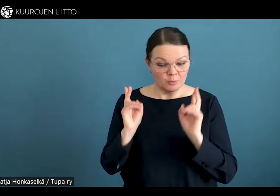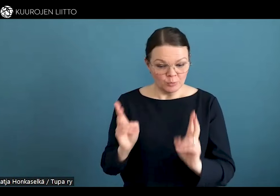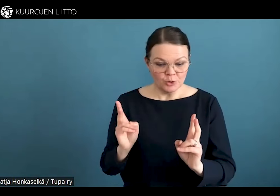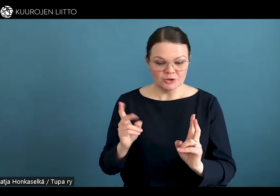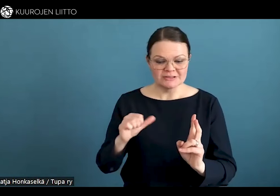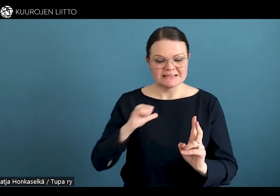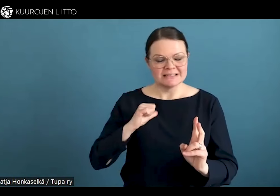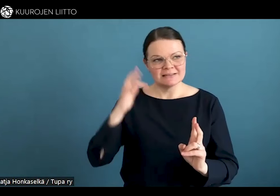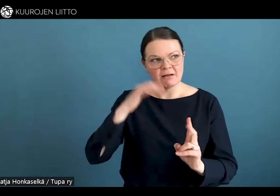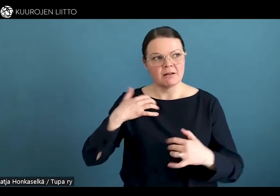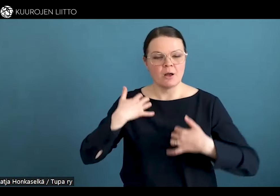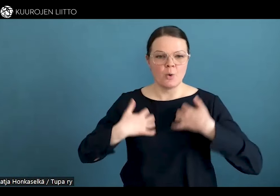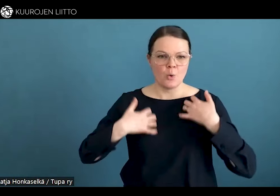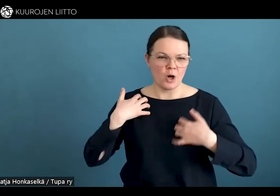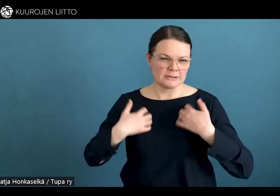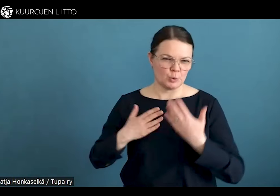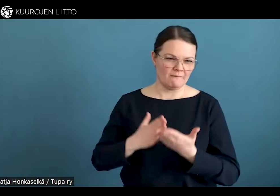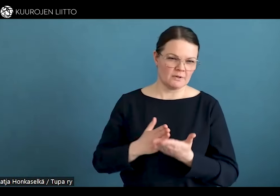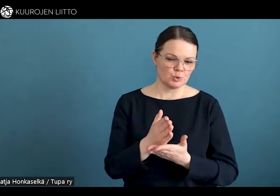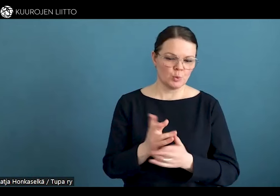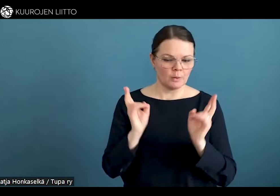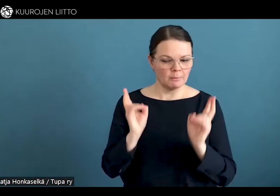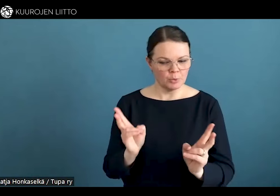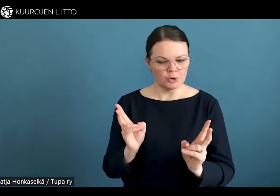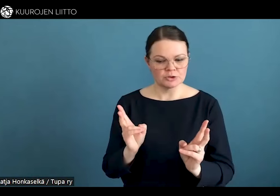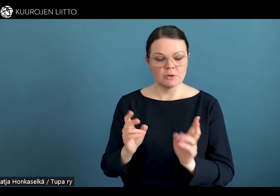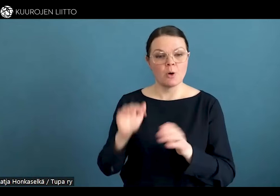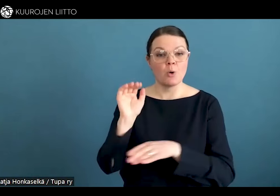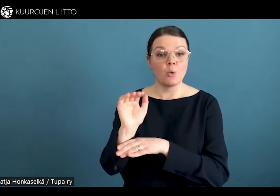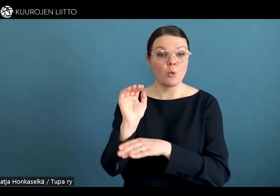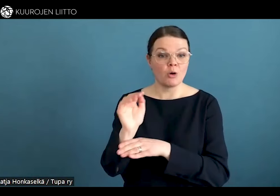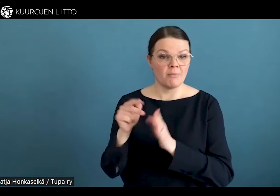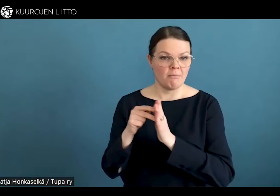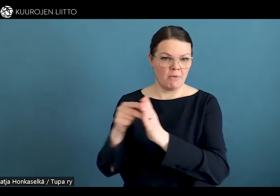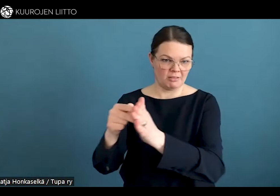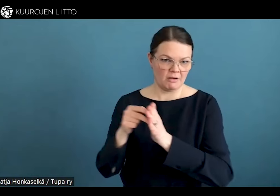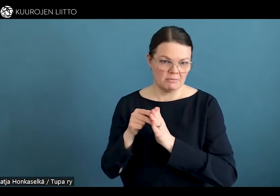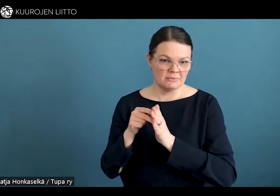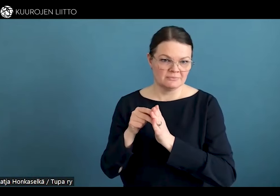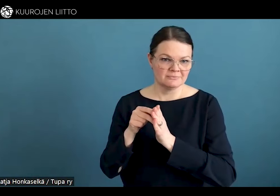Myös ulkomaanmatkat ovat menneet mielestäni huolestuttavaan suuntaan, -